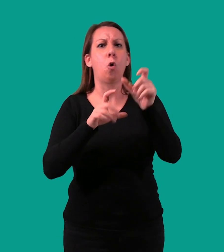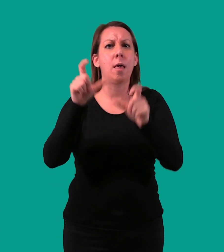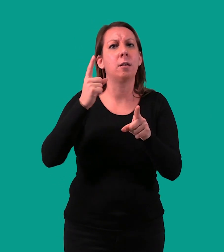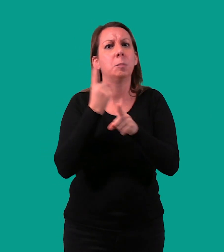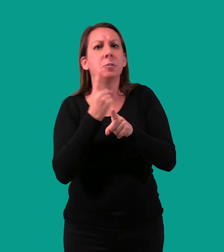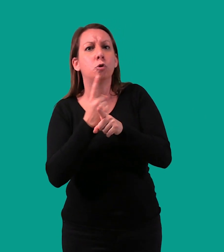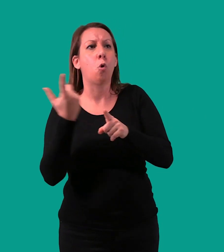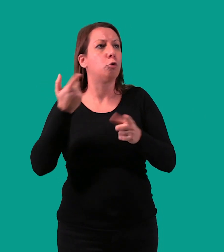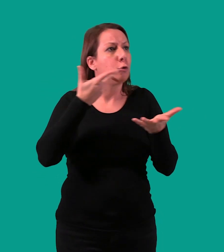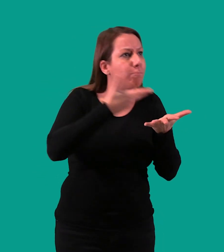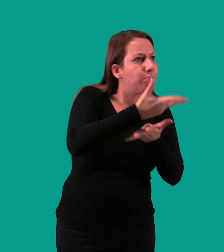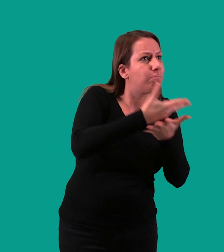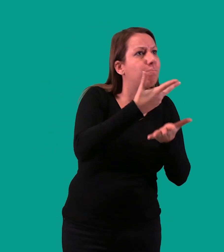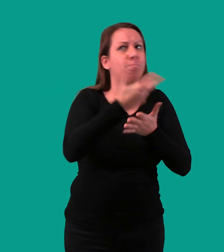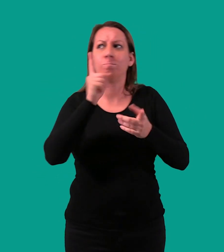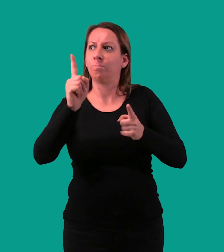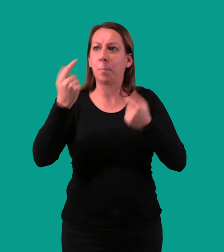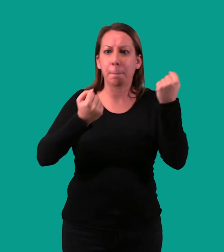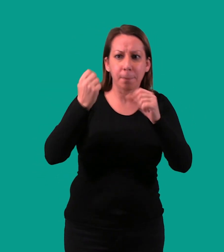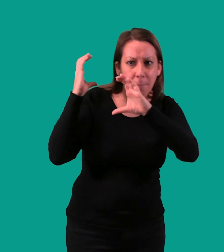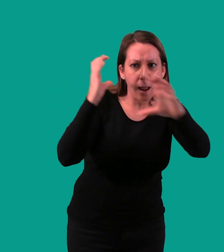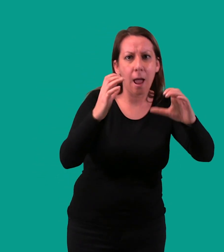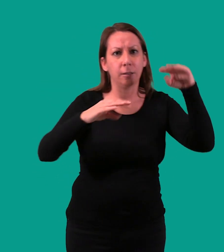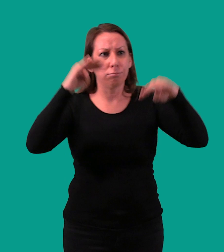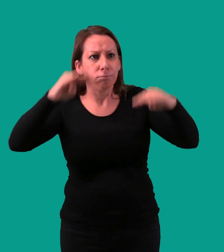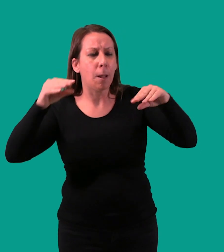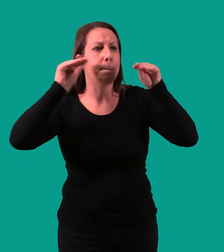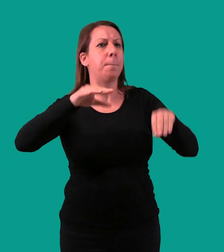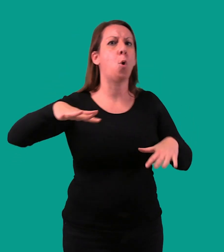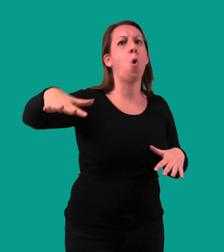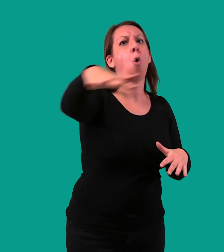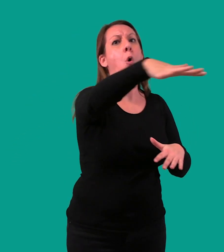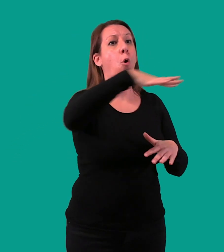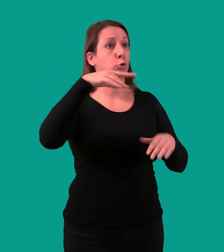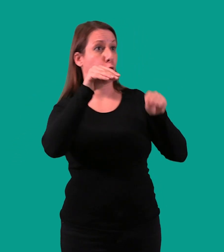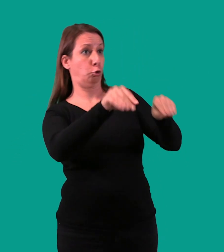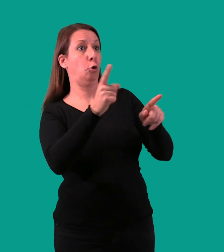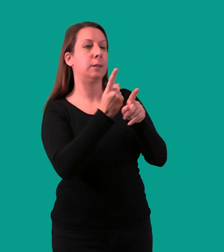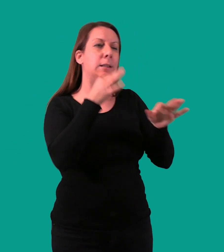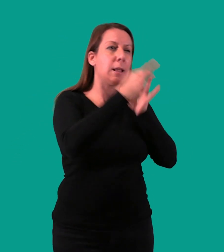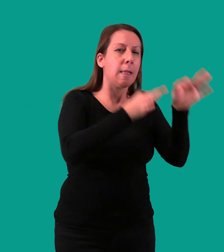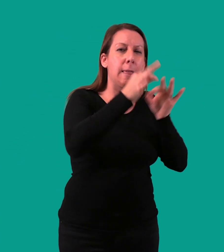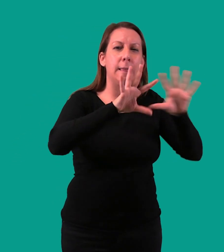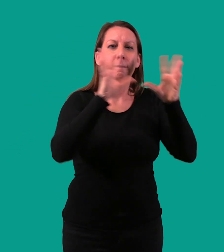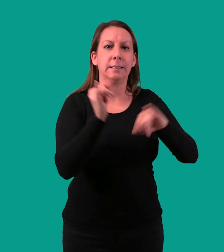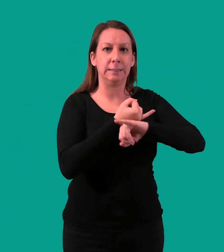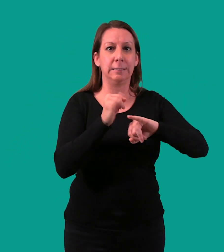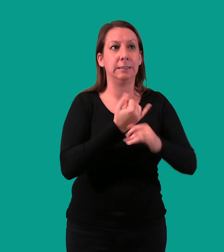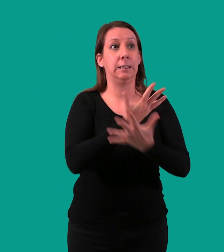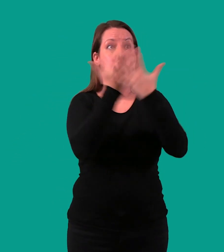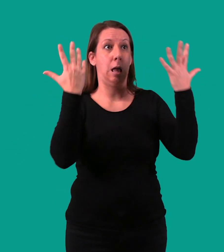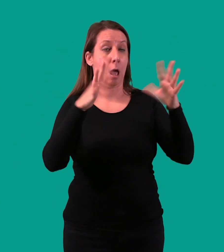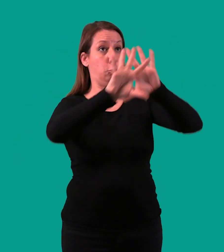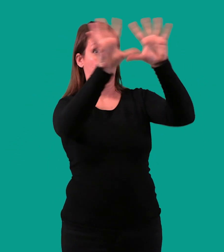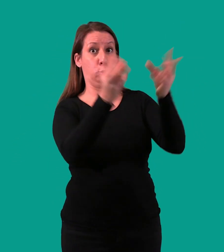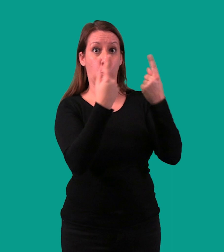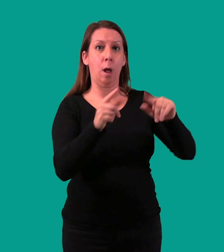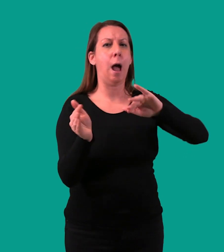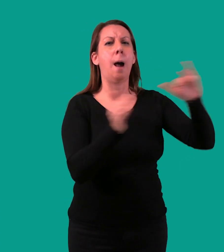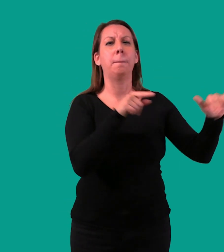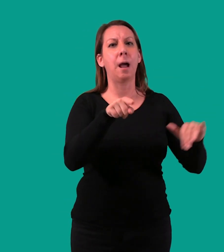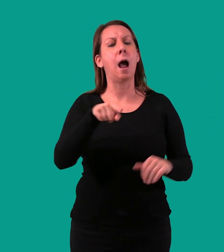quando i suoi colleghi gli dicono che ci sono squadre di soccorso sulla scena veicoli o altre auto.